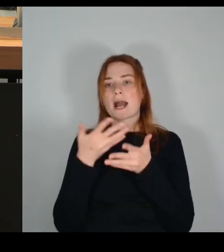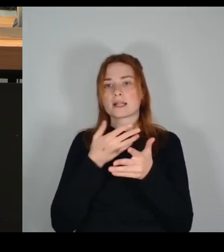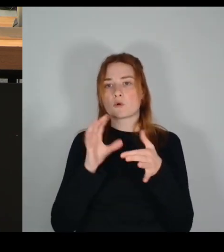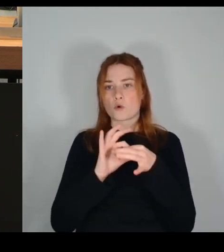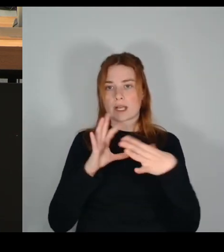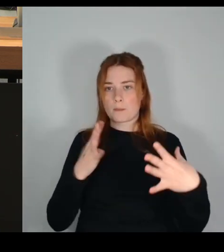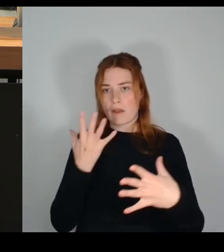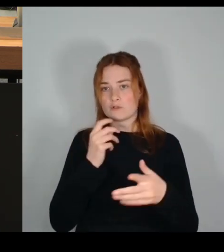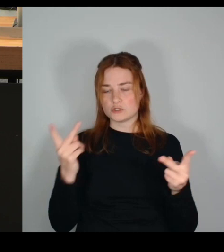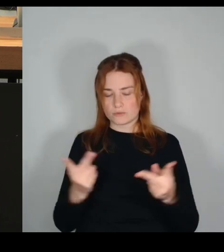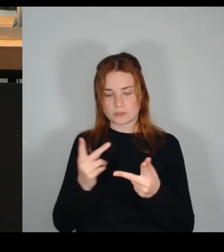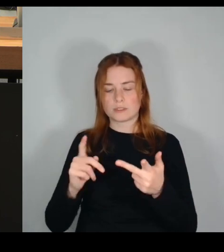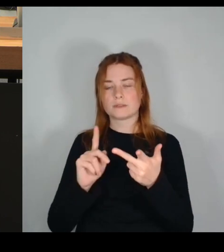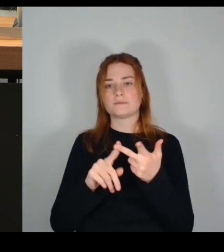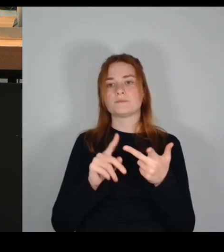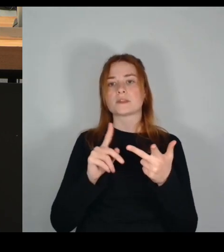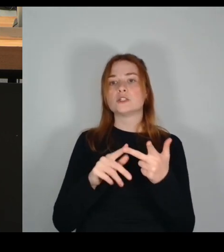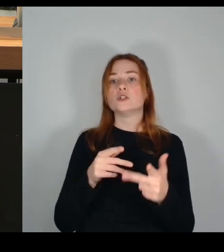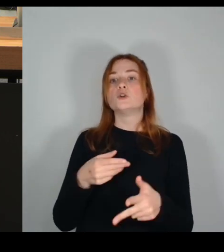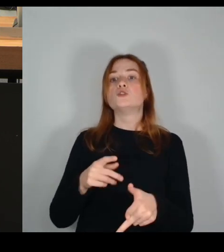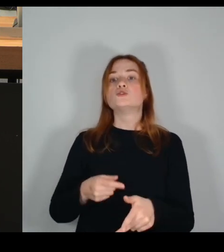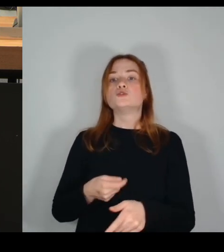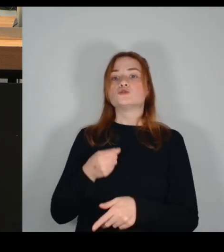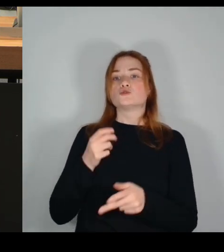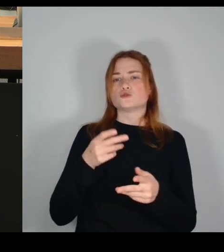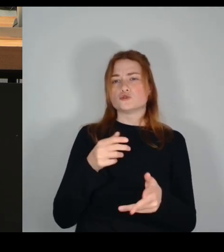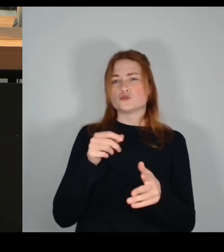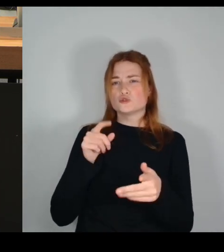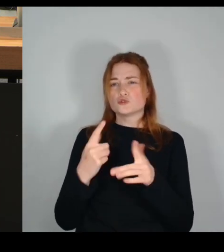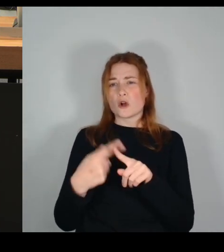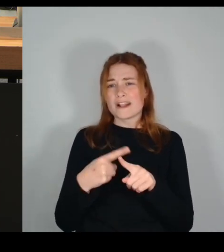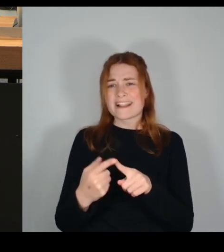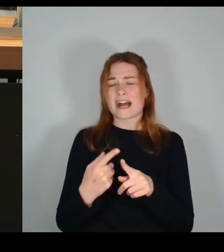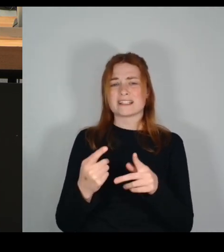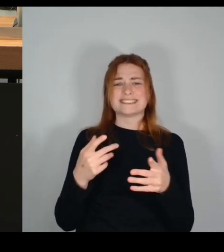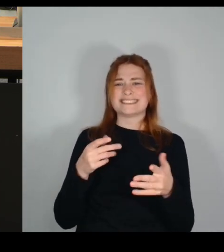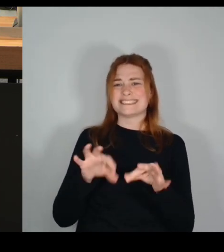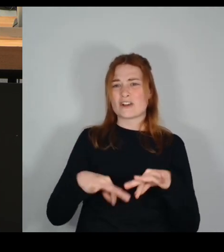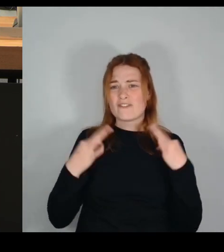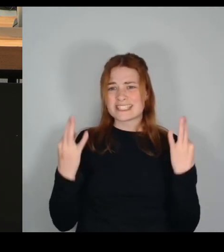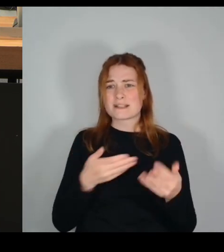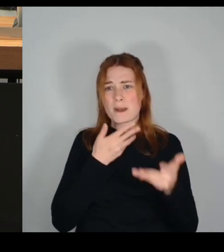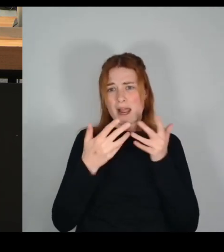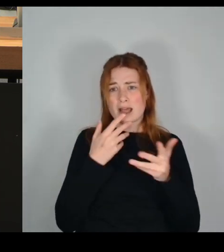Wir unterstützen die mehrsprachigen und niedrigschwelligen Beratungen zum Bildungs und Teilhabepaket